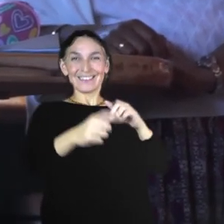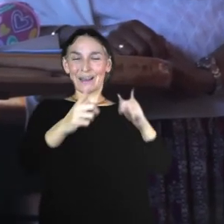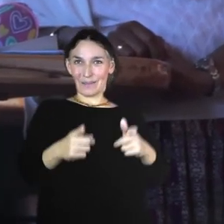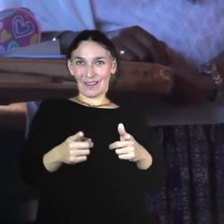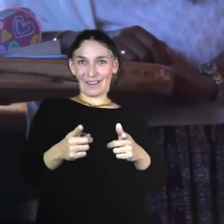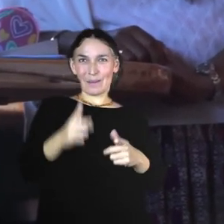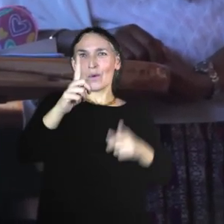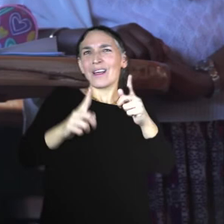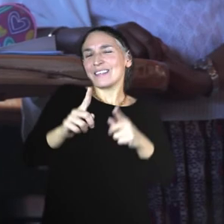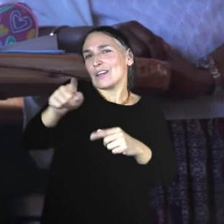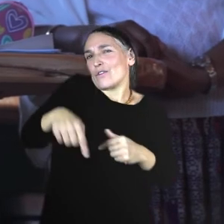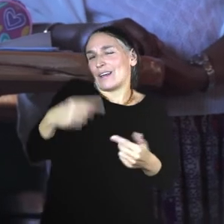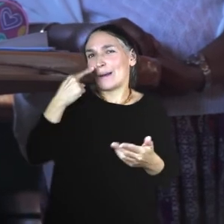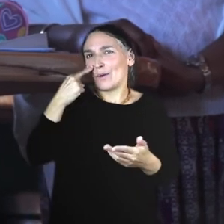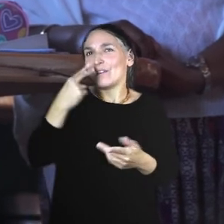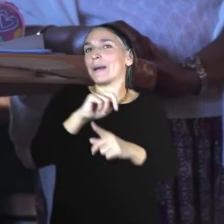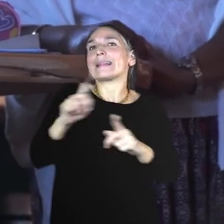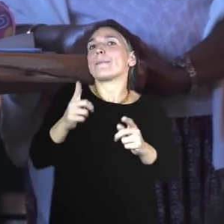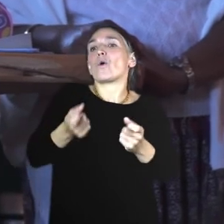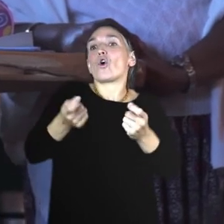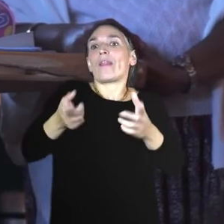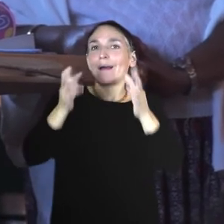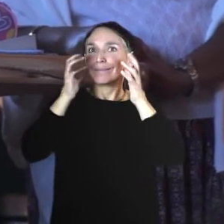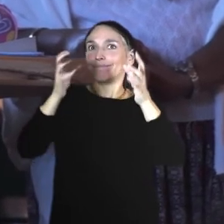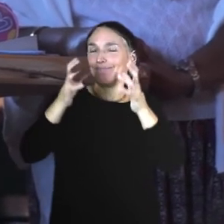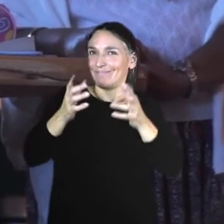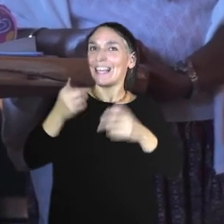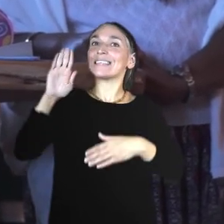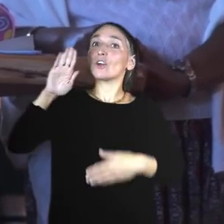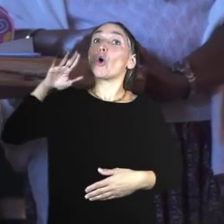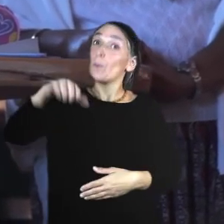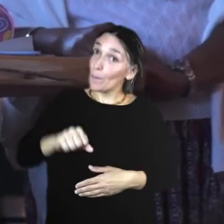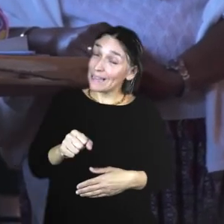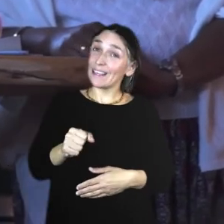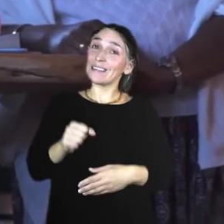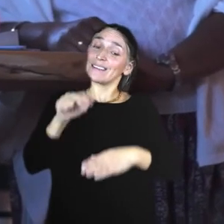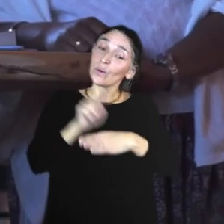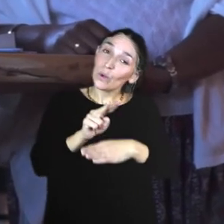Y no ponerse en riesgo, para comprometerse con cuidado e intuición.